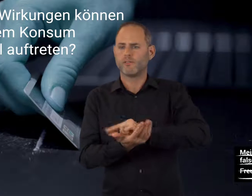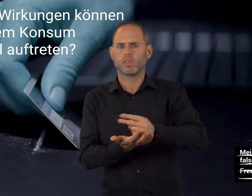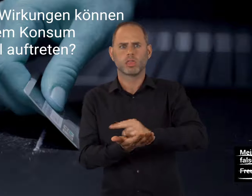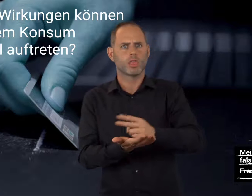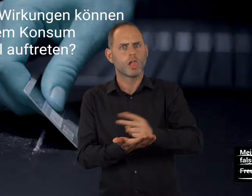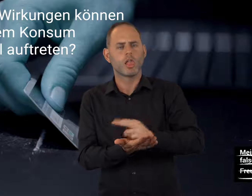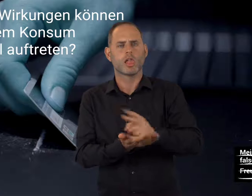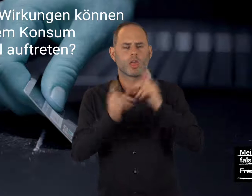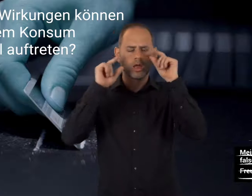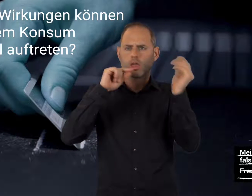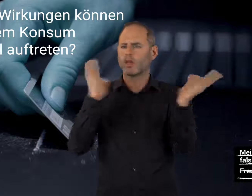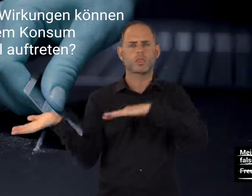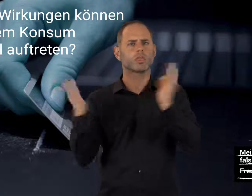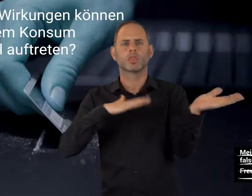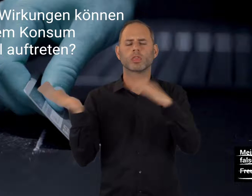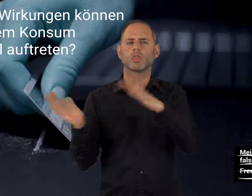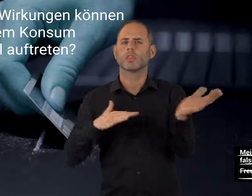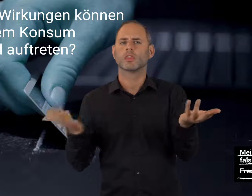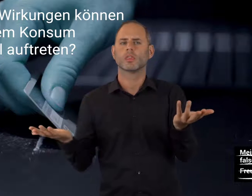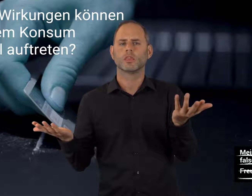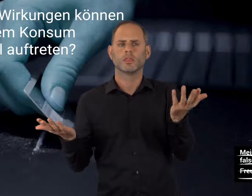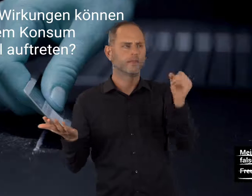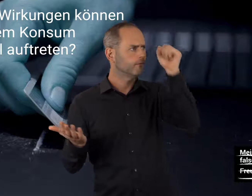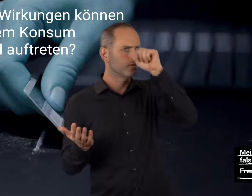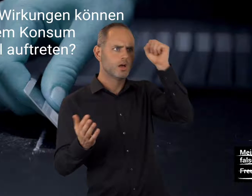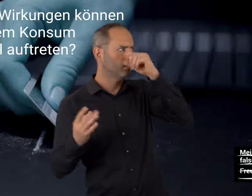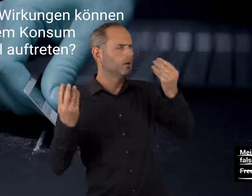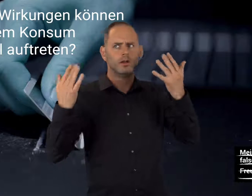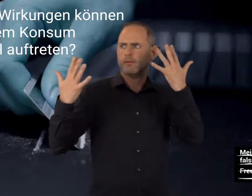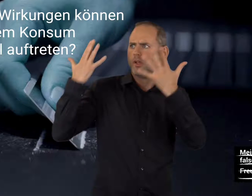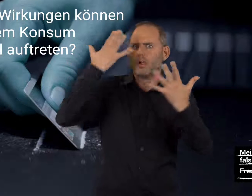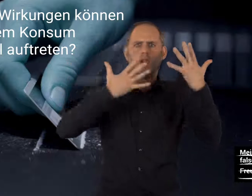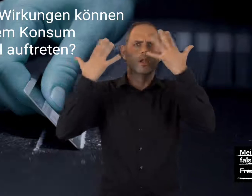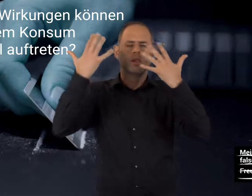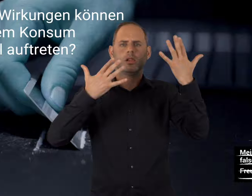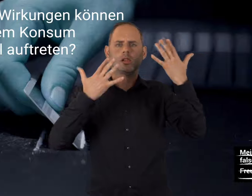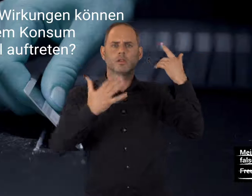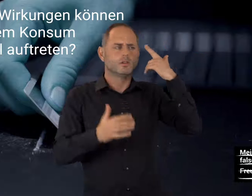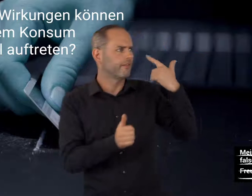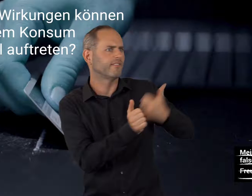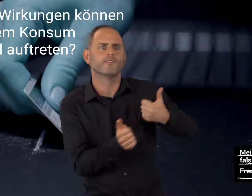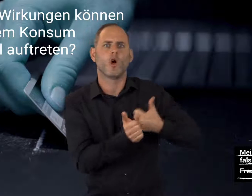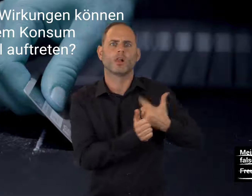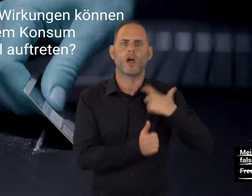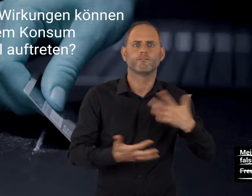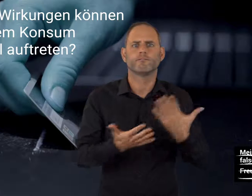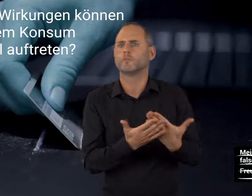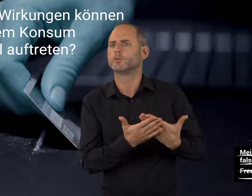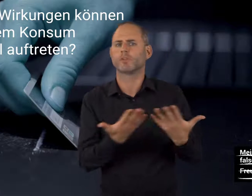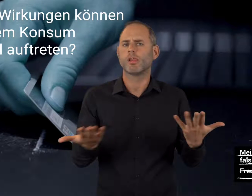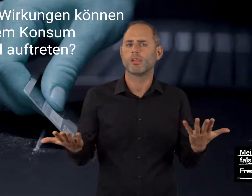Schlafstörungen, Wahnvorstellungen (z. B. Verfolgungswahn),